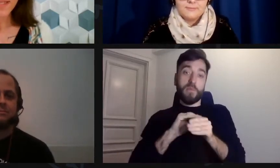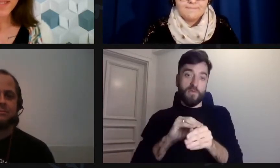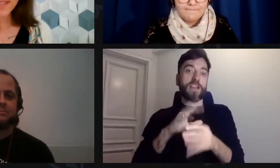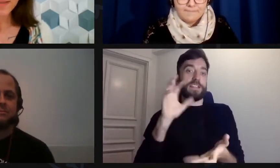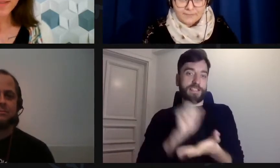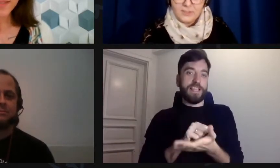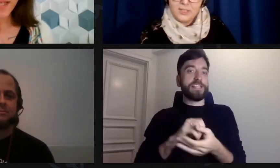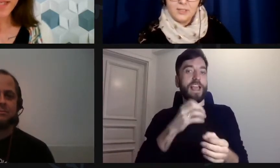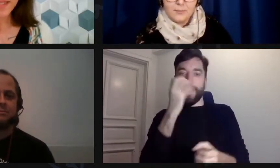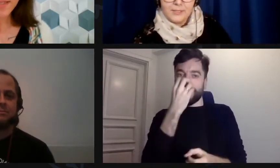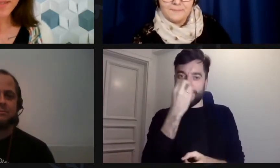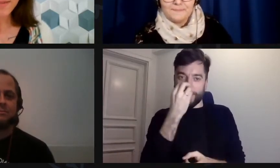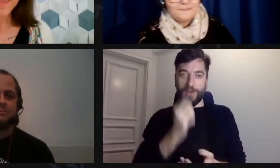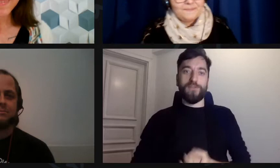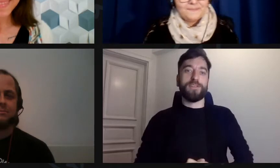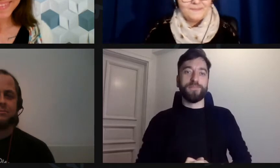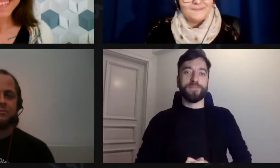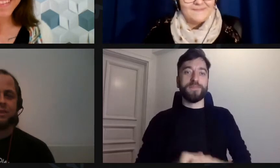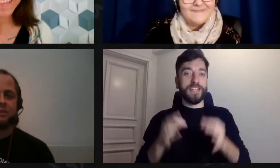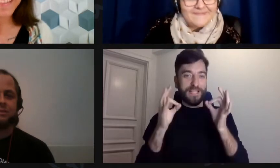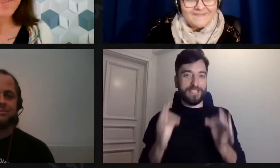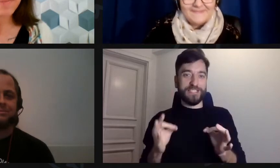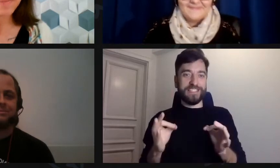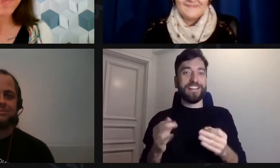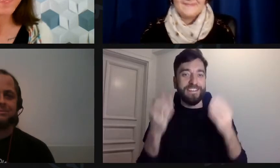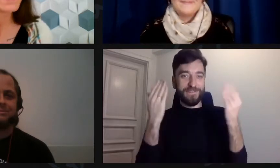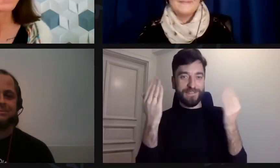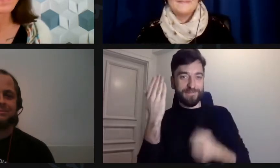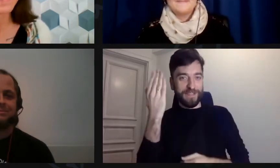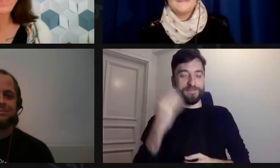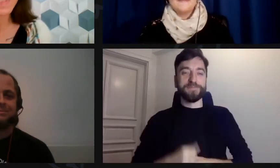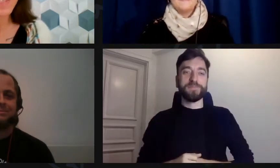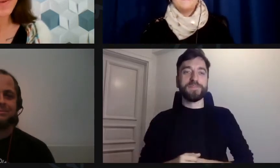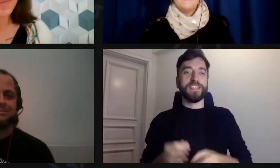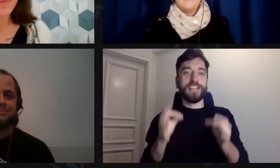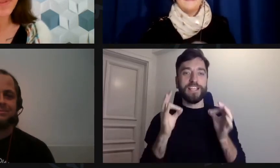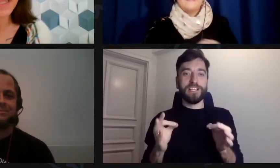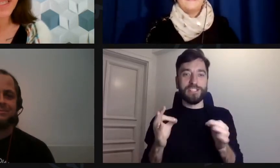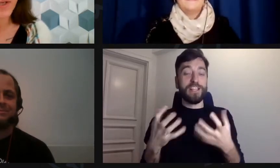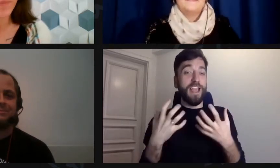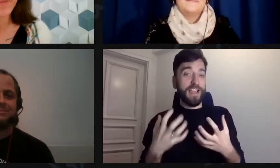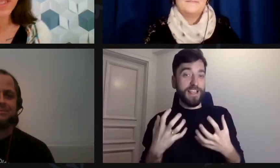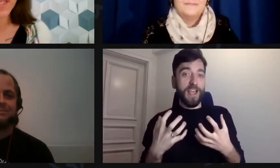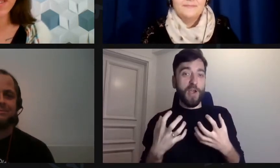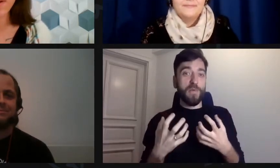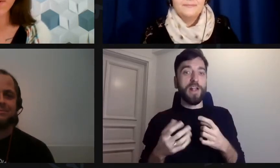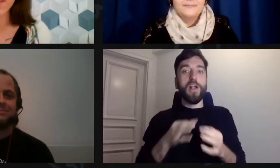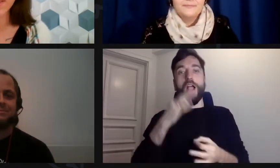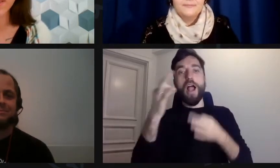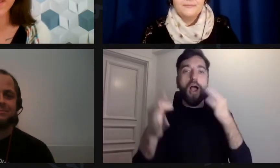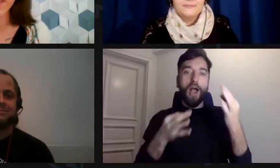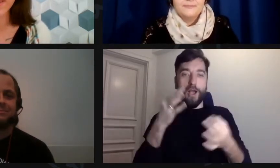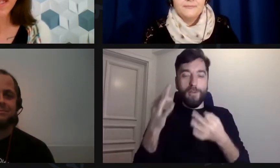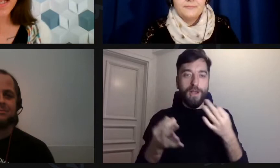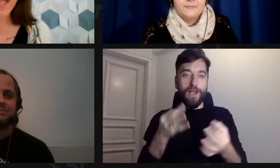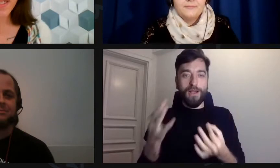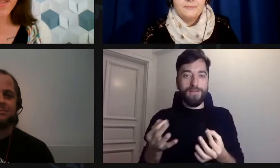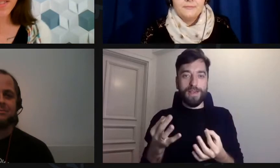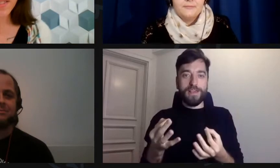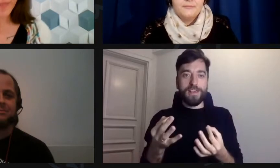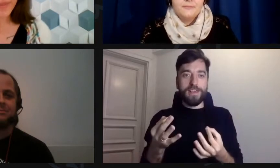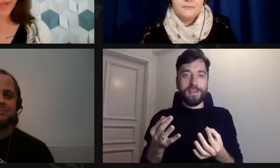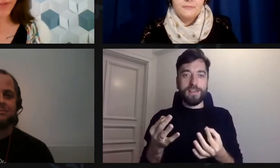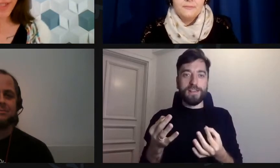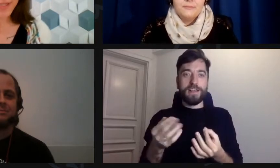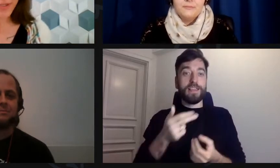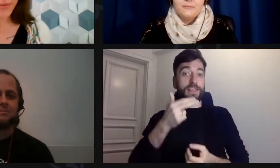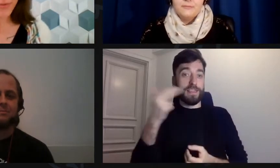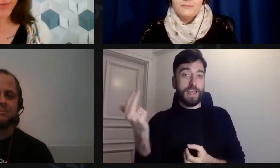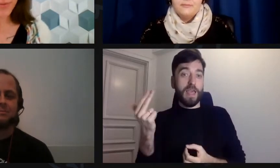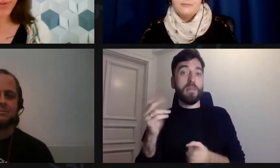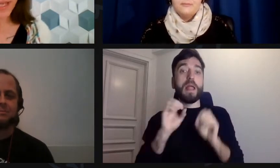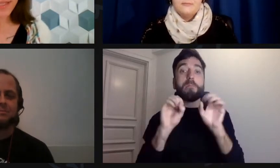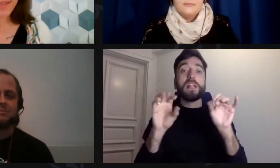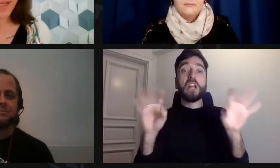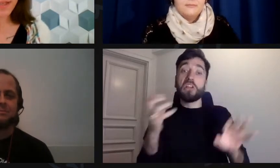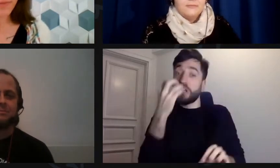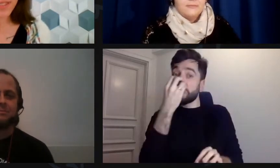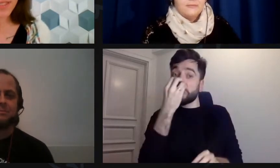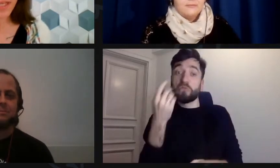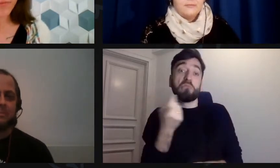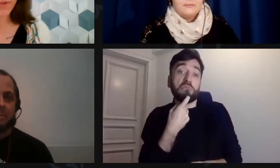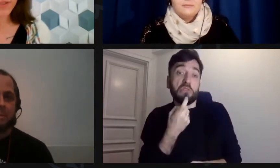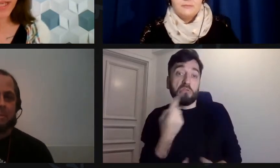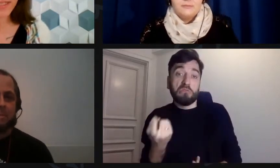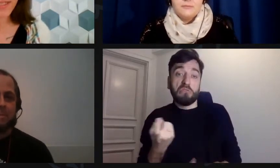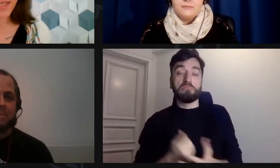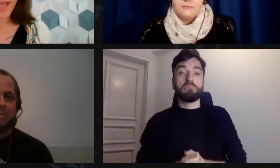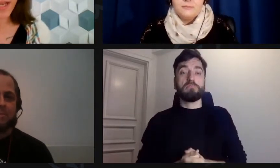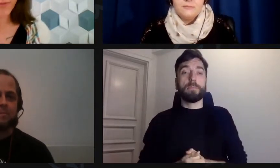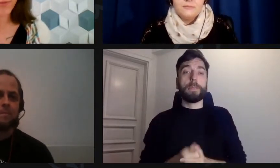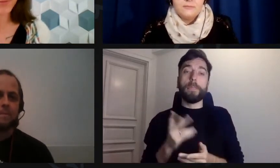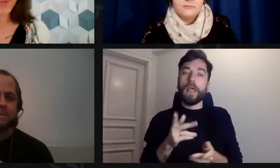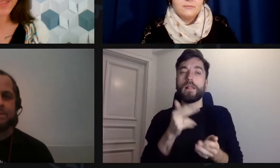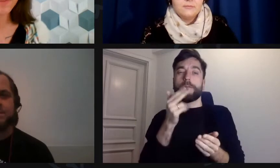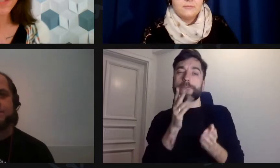Dzisiaj chciałam opowiedzieć o tym, czym ta pedagogika cyrku jest, ale właśnie w kontekście kultury,